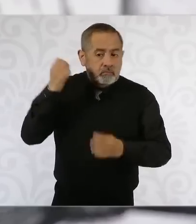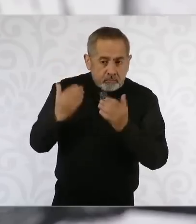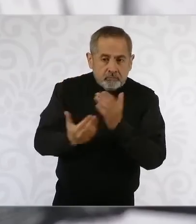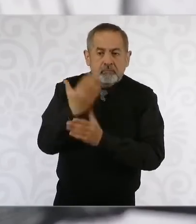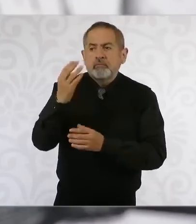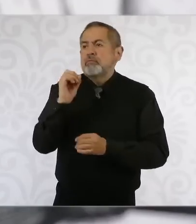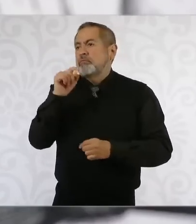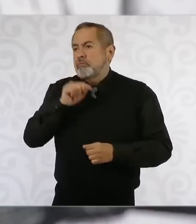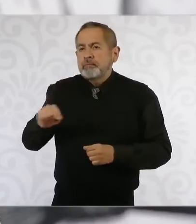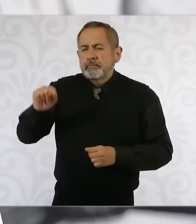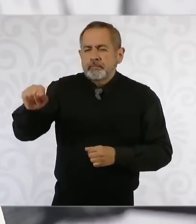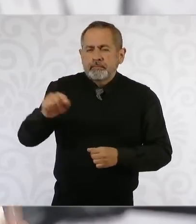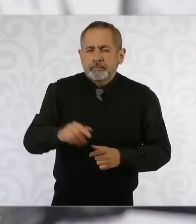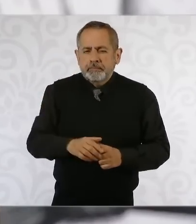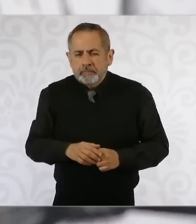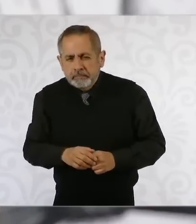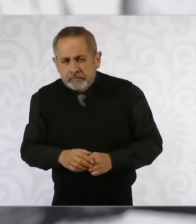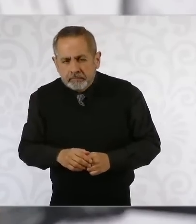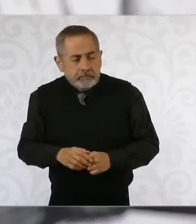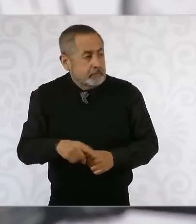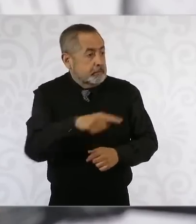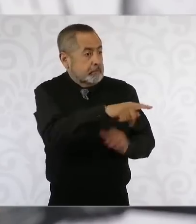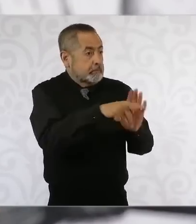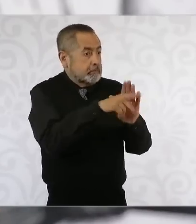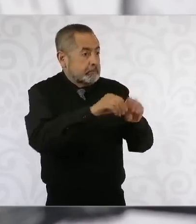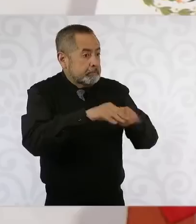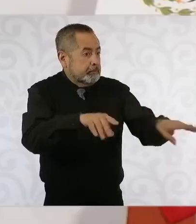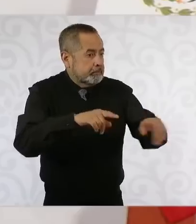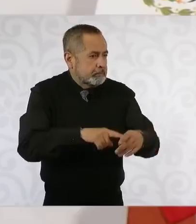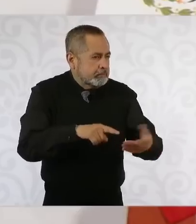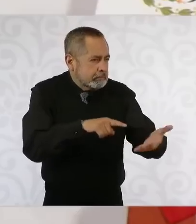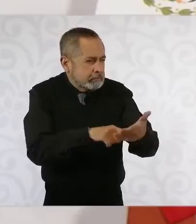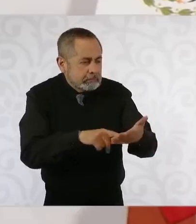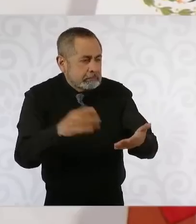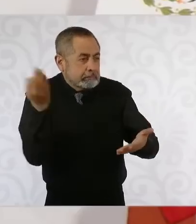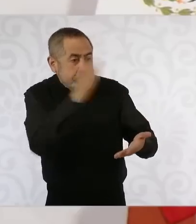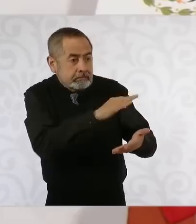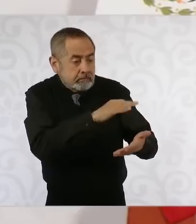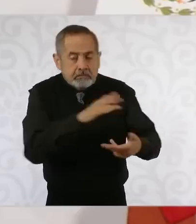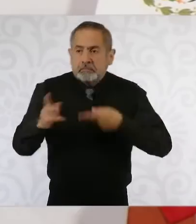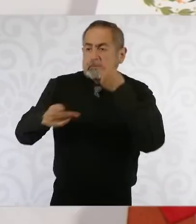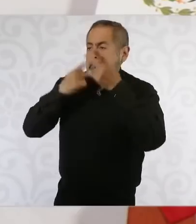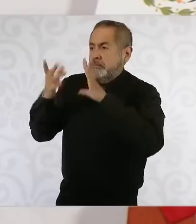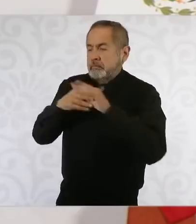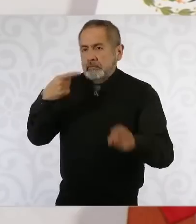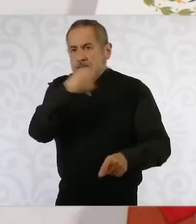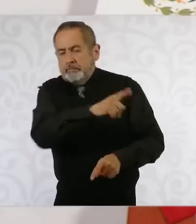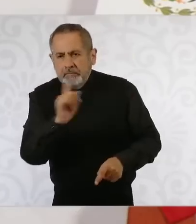sitio cuando hay una nota que es evidentemente o que evidentemente no tuvo información